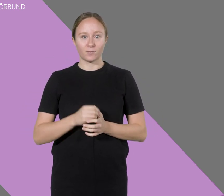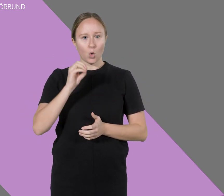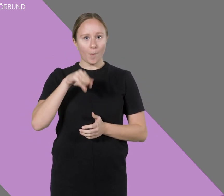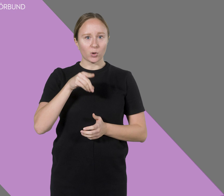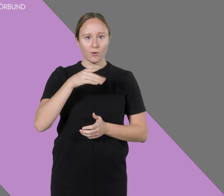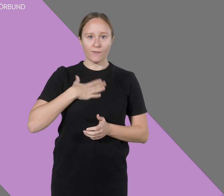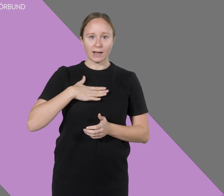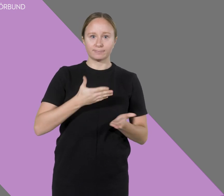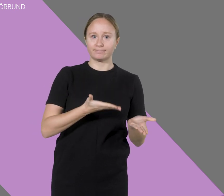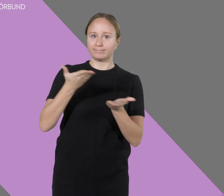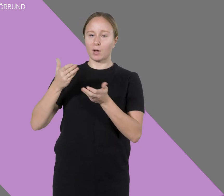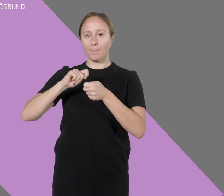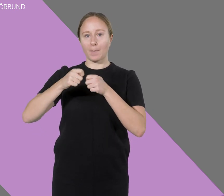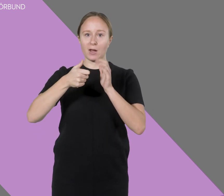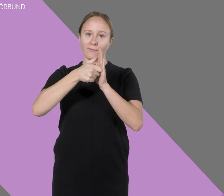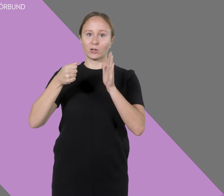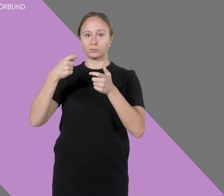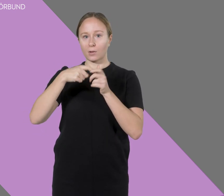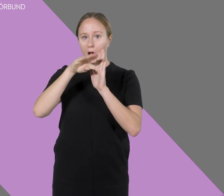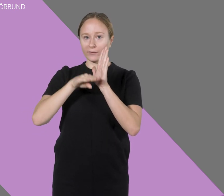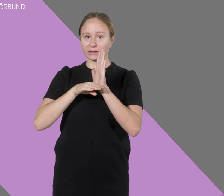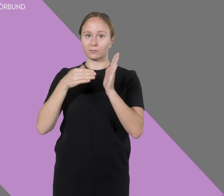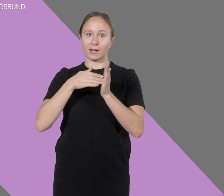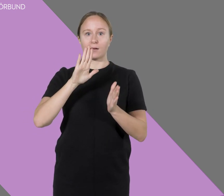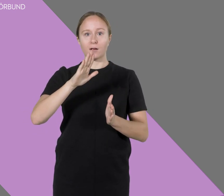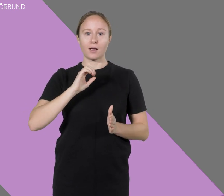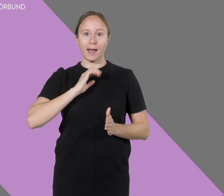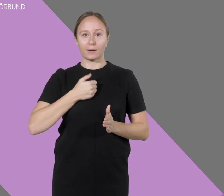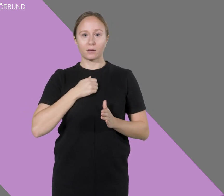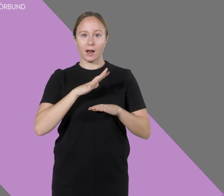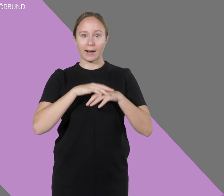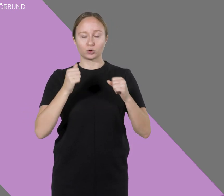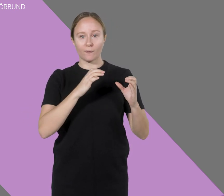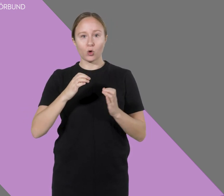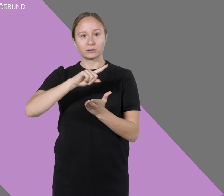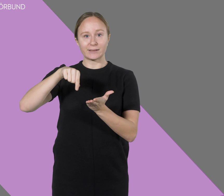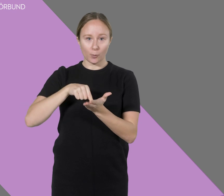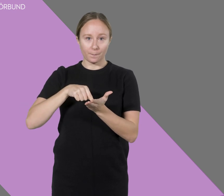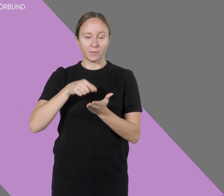Om du vill föra en pappersversion till din egna hälsovårdscentral, -